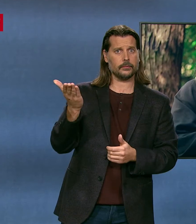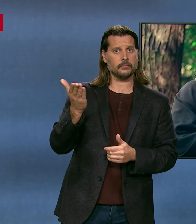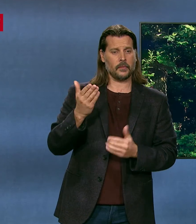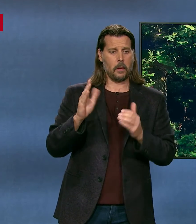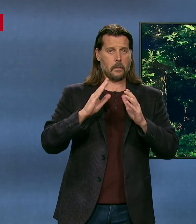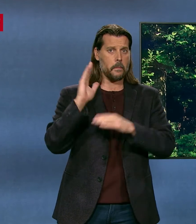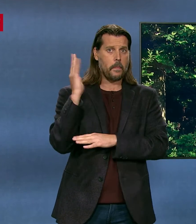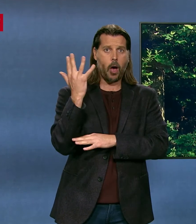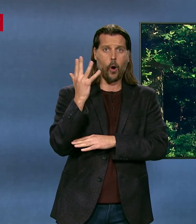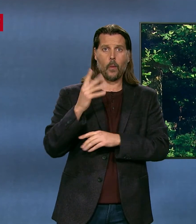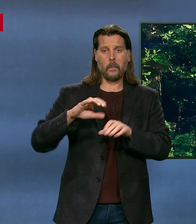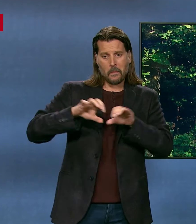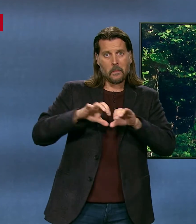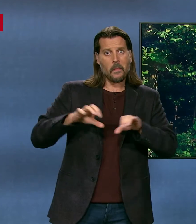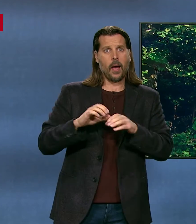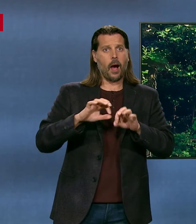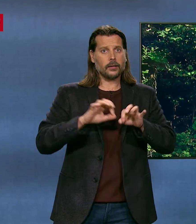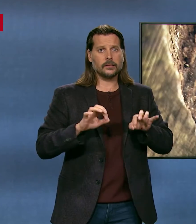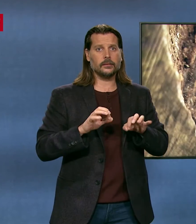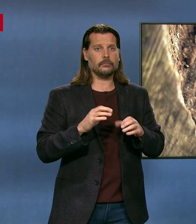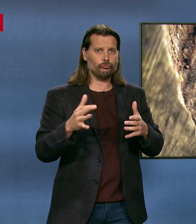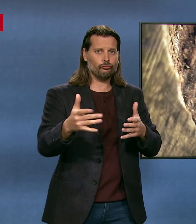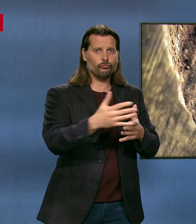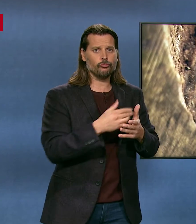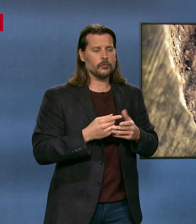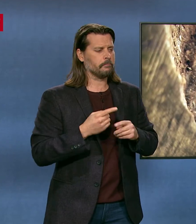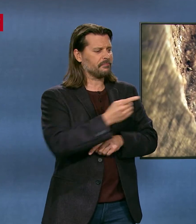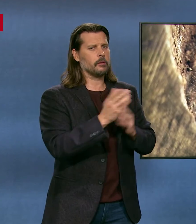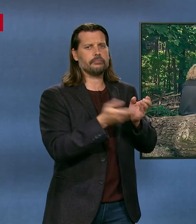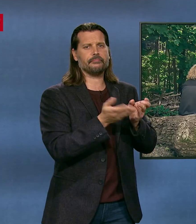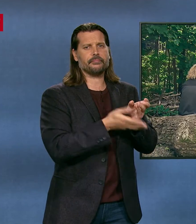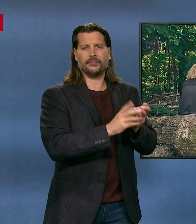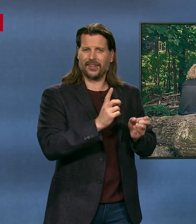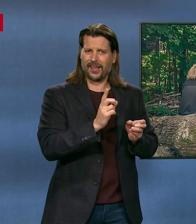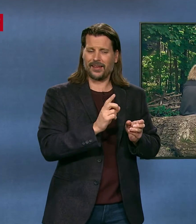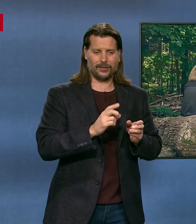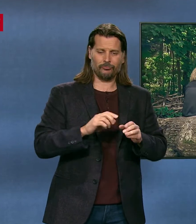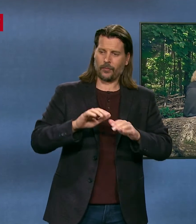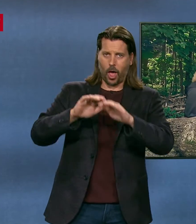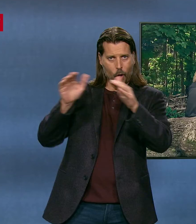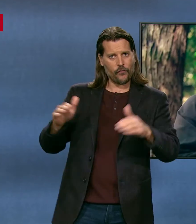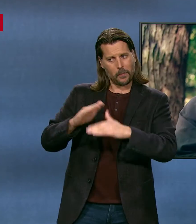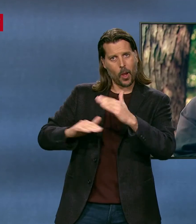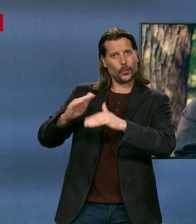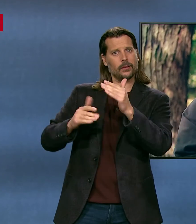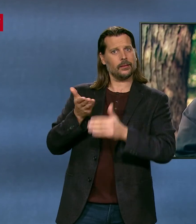Bäume und Äste zusammentragen und diese nicht zerkleinern, sondern sie z.B. auf einen Haufen legen.